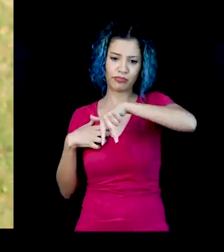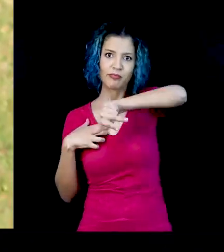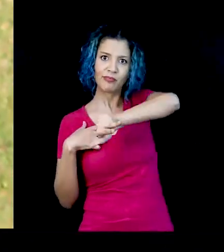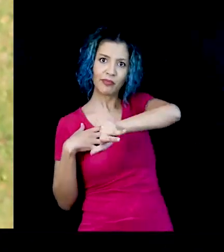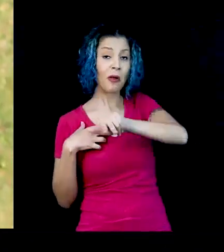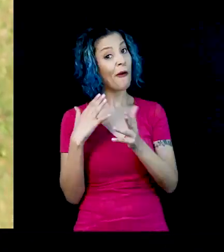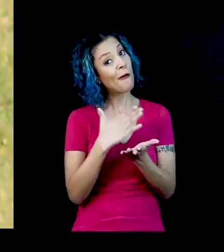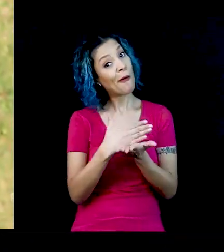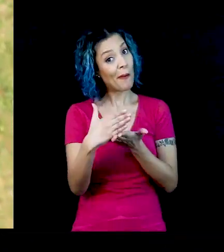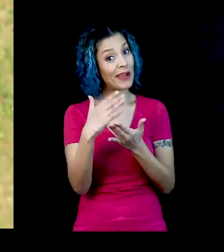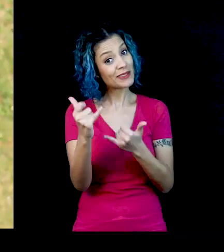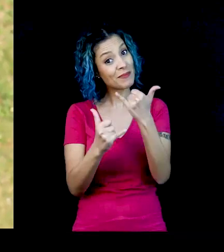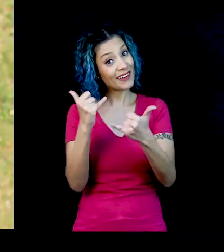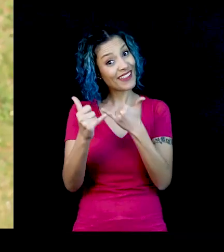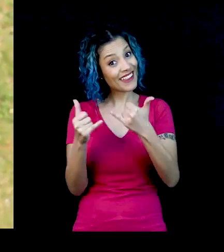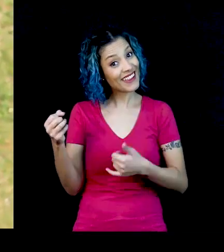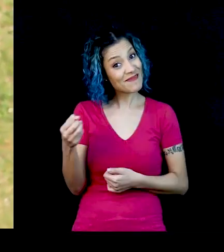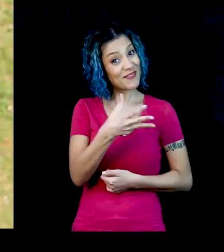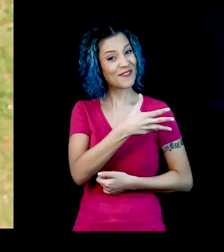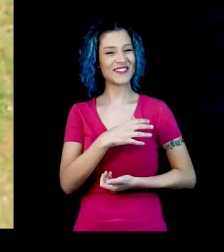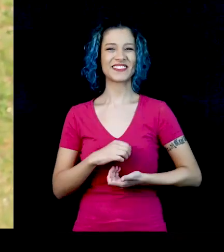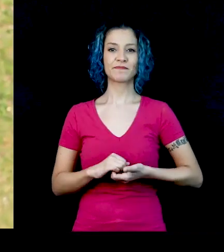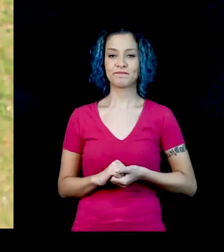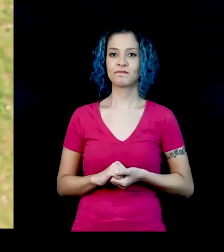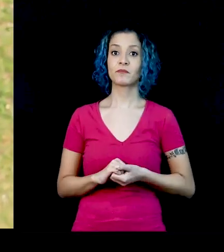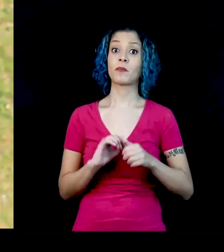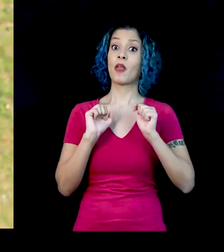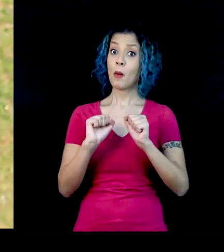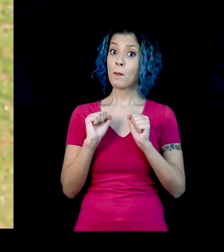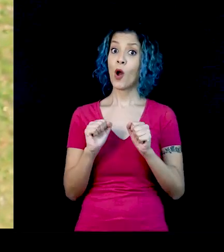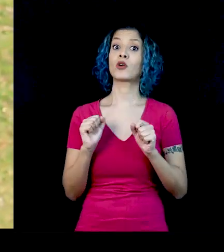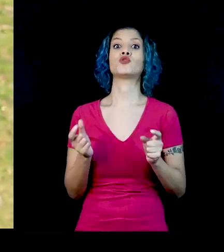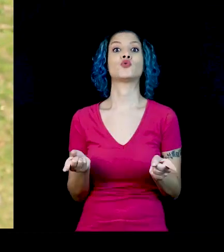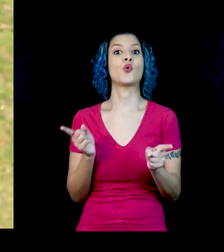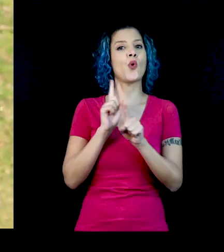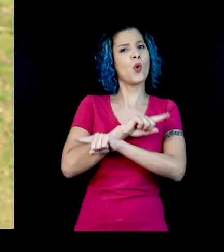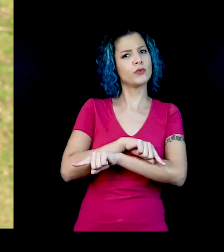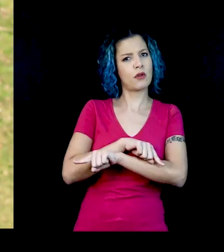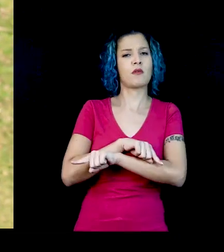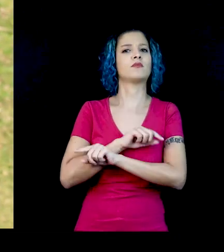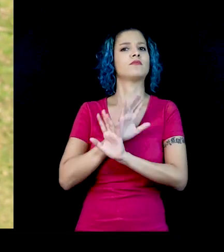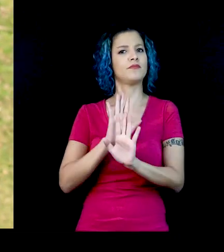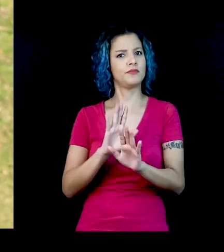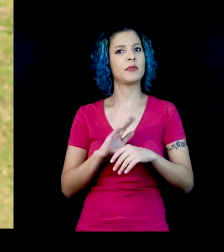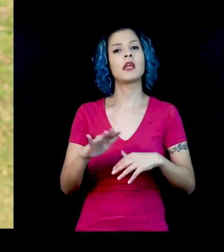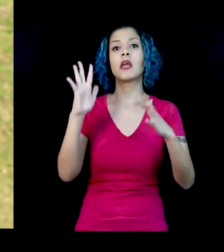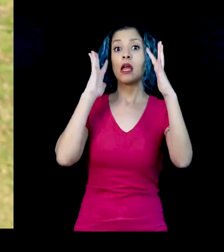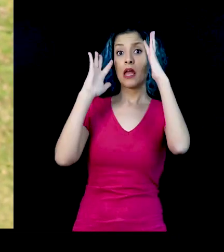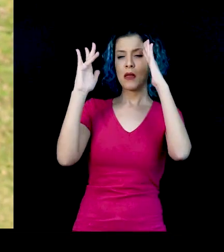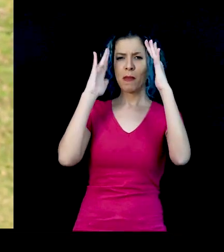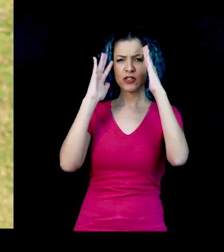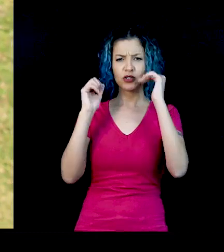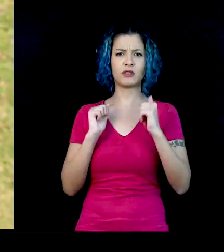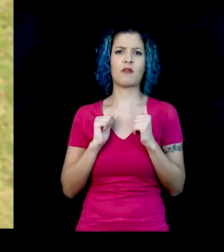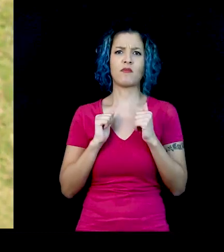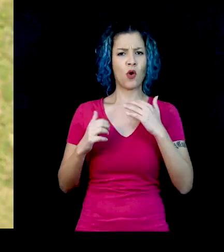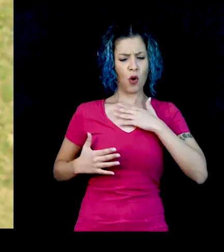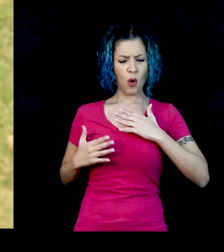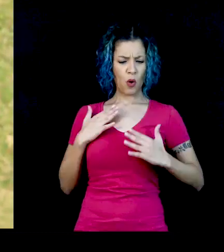Agora, você pode imaginar o seu corpo da forma que quiser